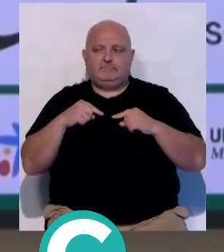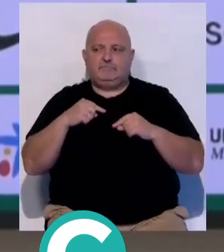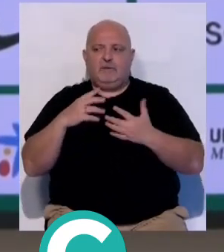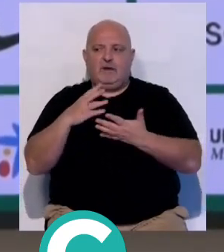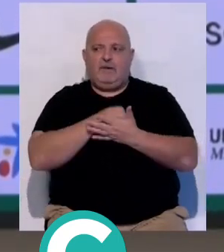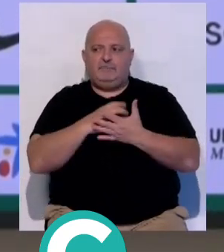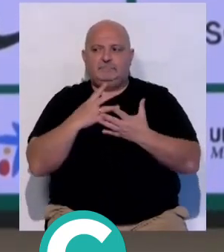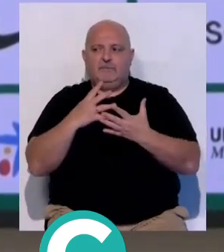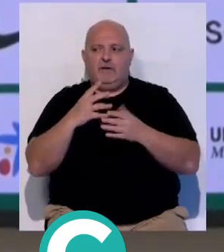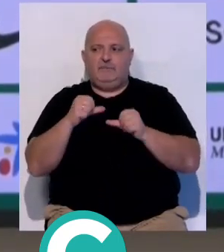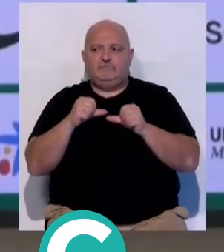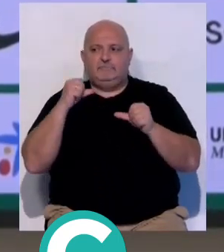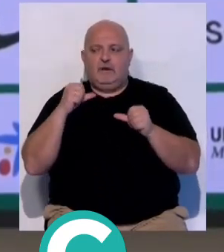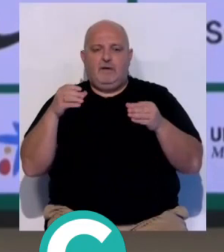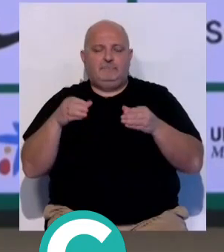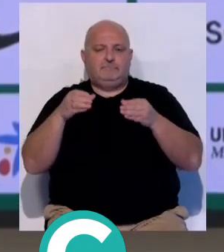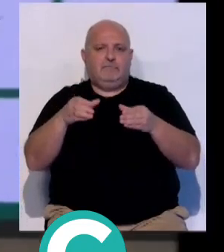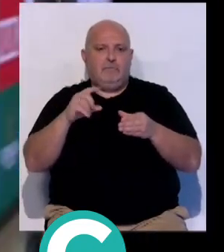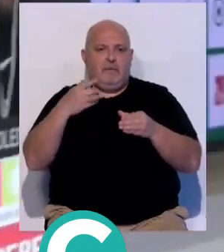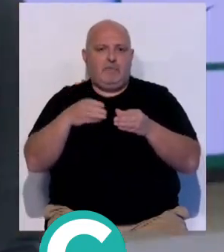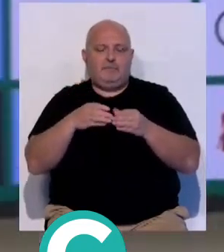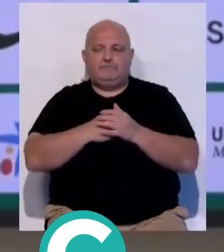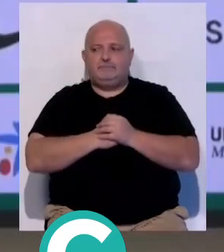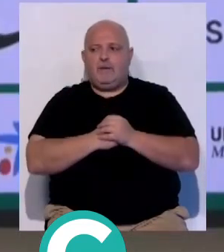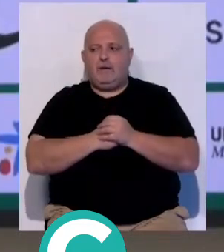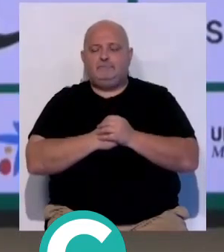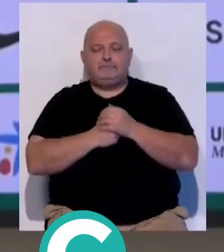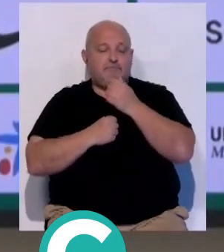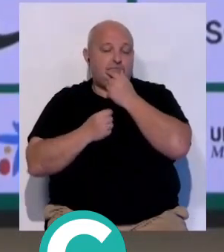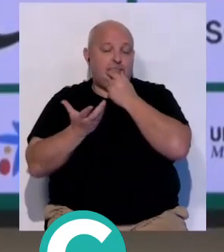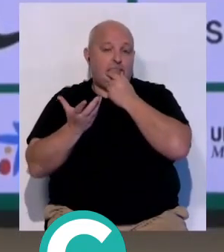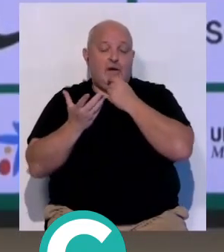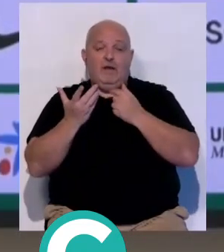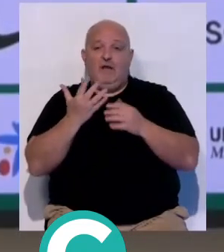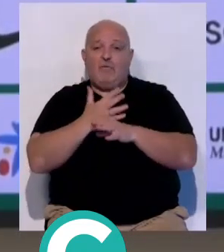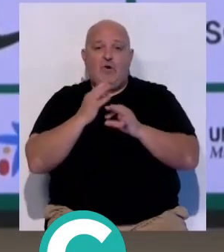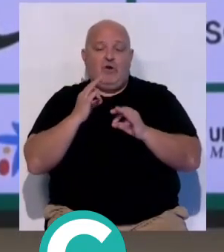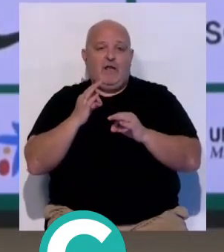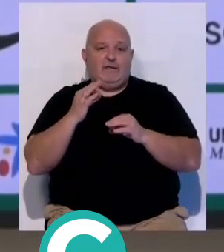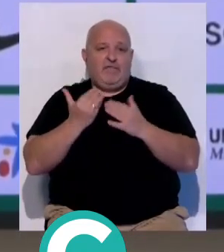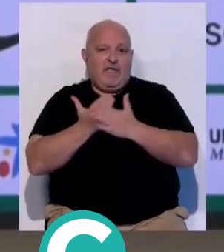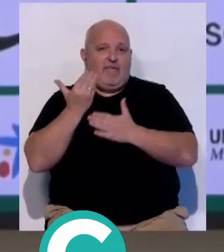todos los que acompañan a al primer equipo a ver el fútbol es día a día pero nosotros venimos a